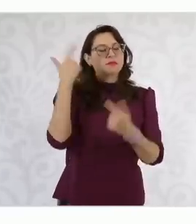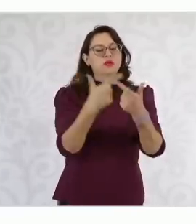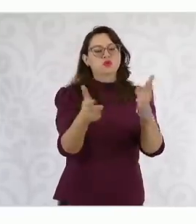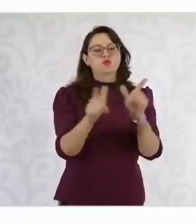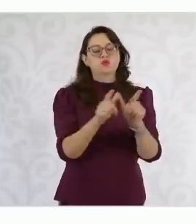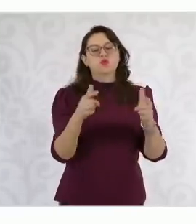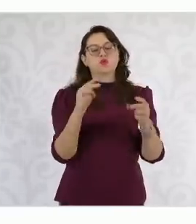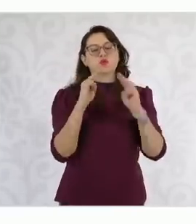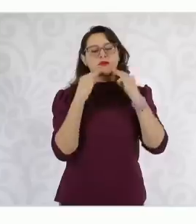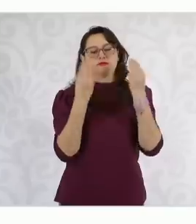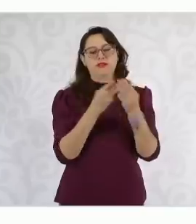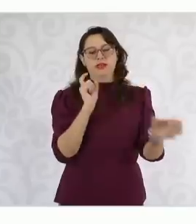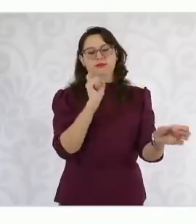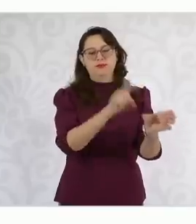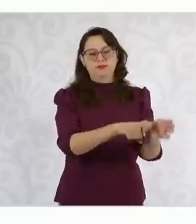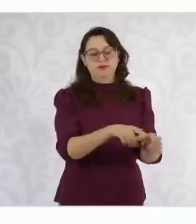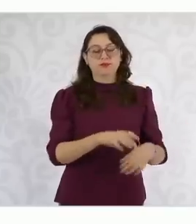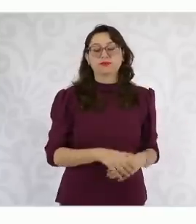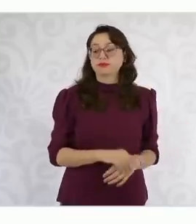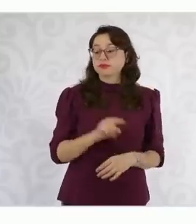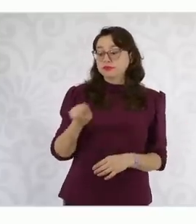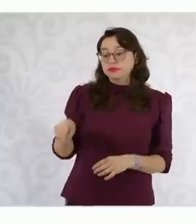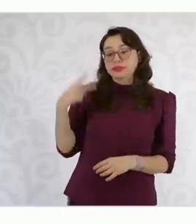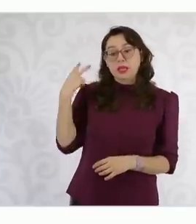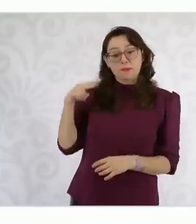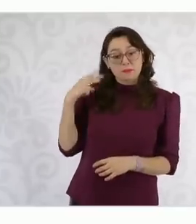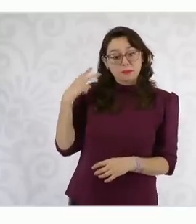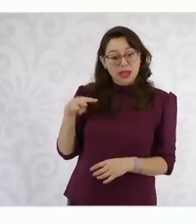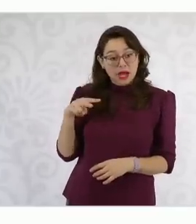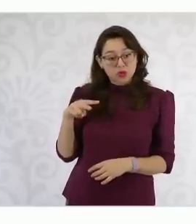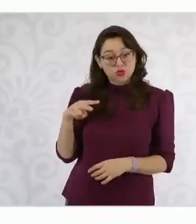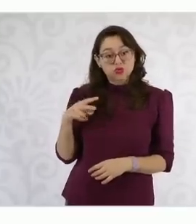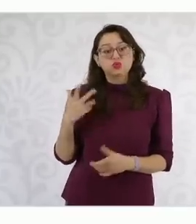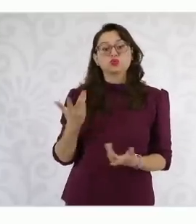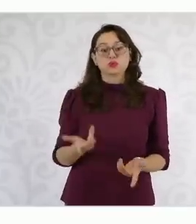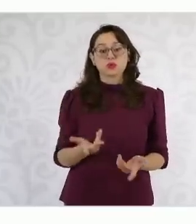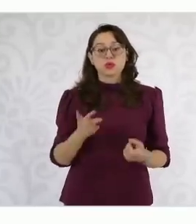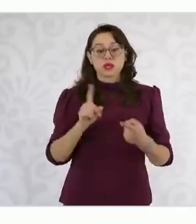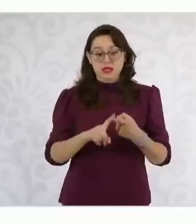Veracruz elementos de la fiscalía general del estado con apoyo del ejército mexicano y la